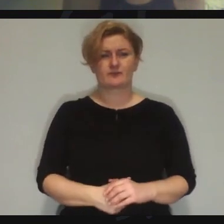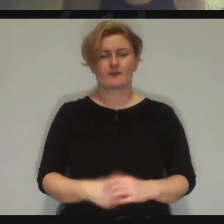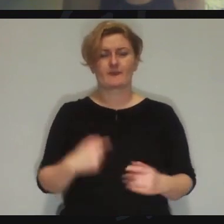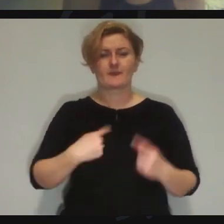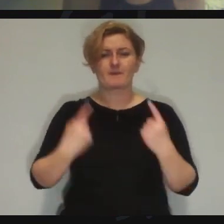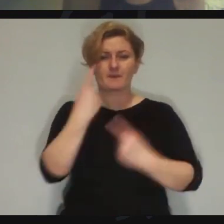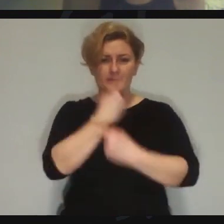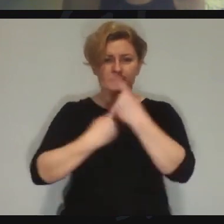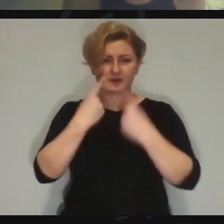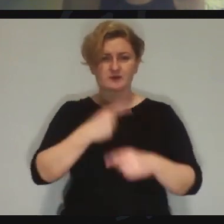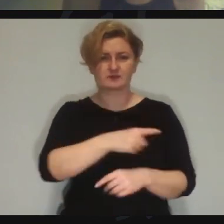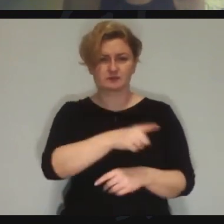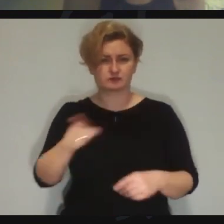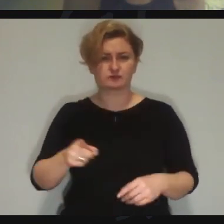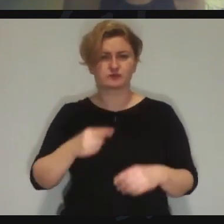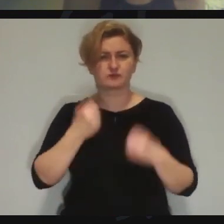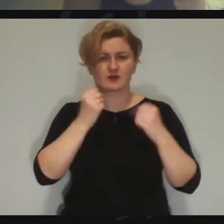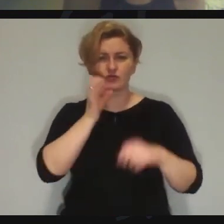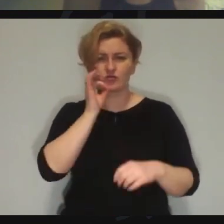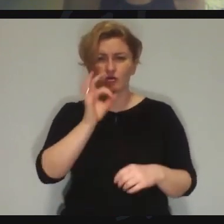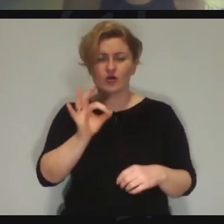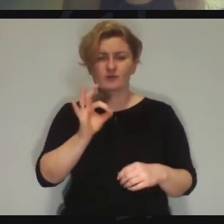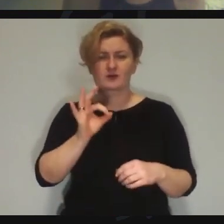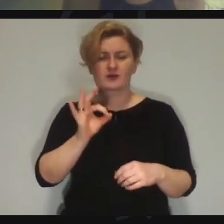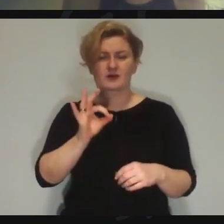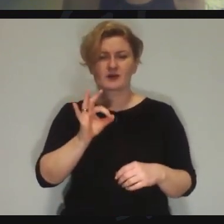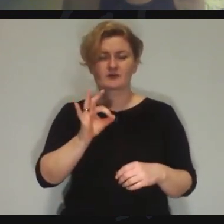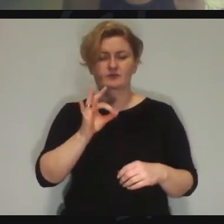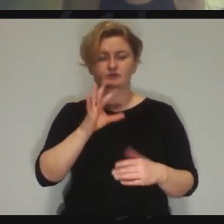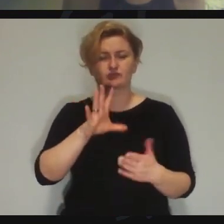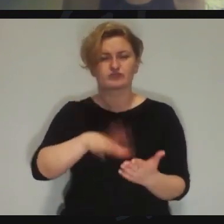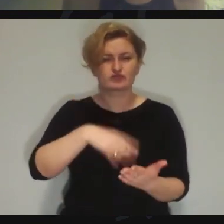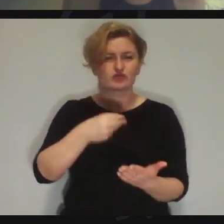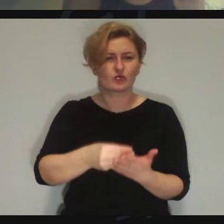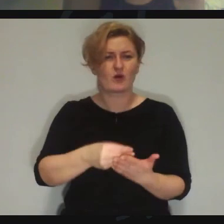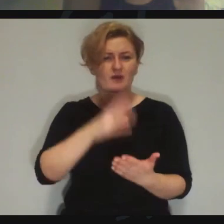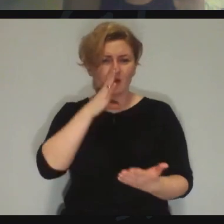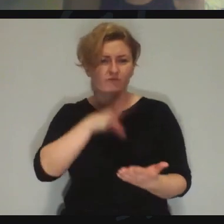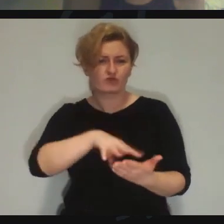Dominika: Myślę, że jesteście dobrym przykładem na to,